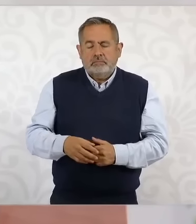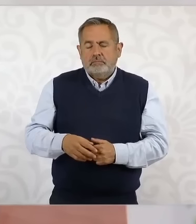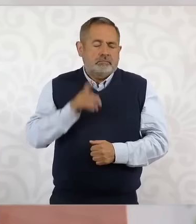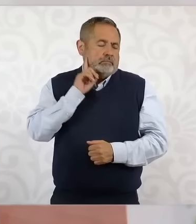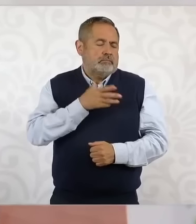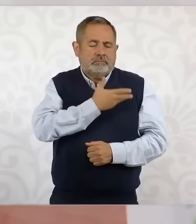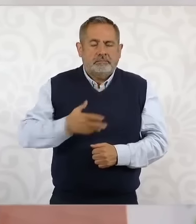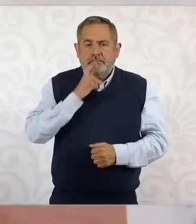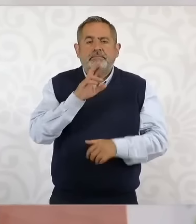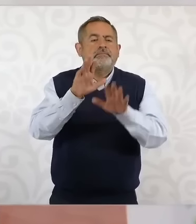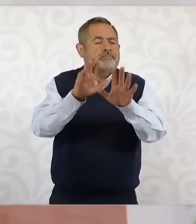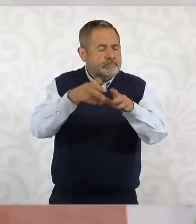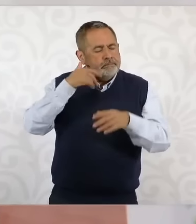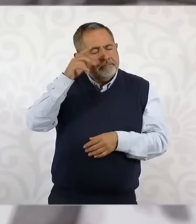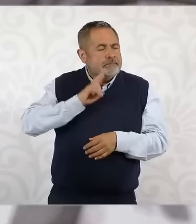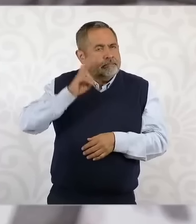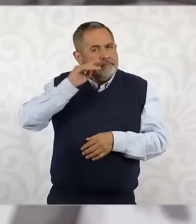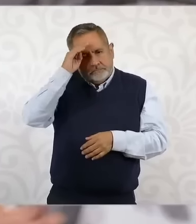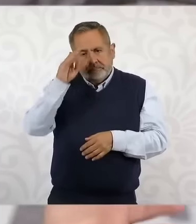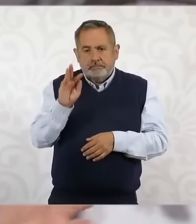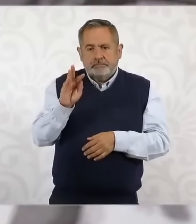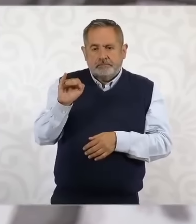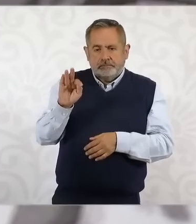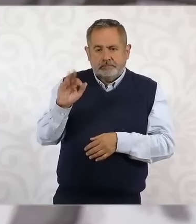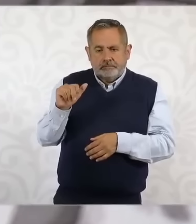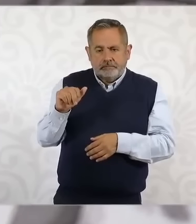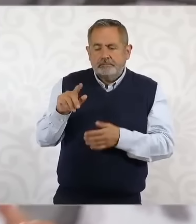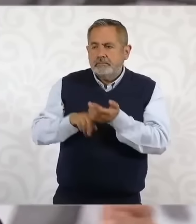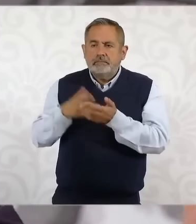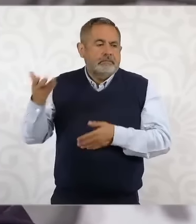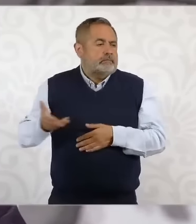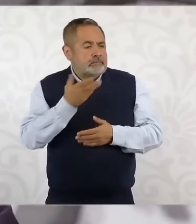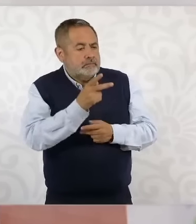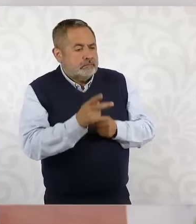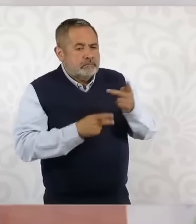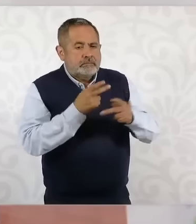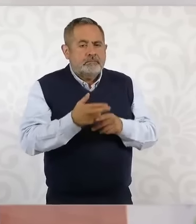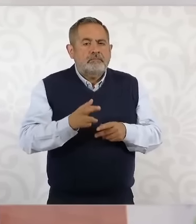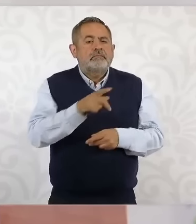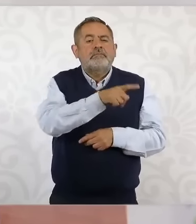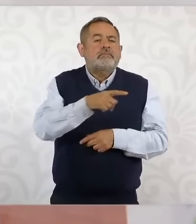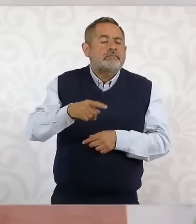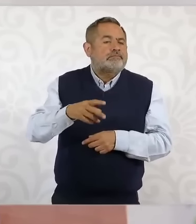en nos pidieron el rentado porque se renta el área de afuera del castillo de Chapultepec.